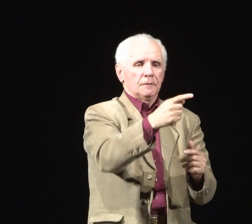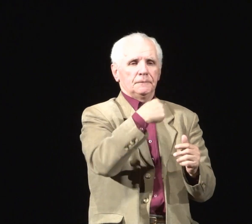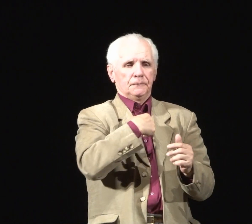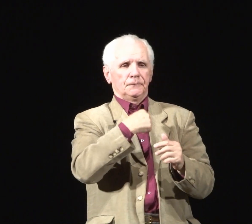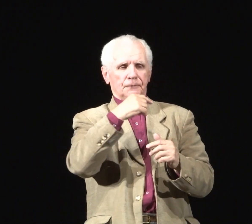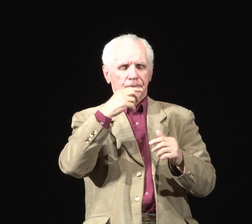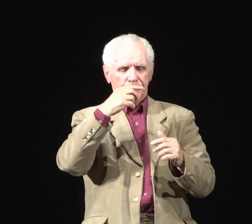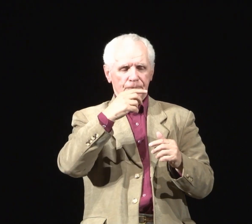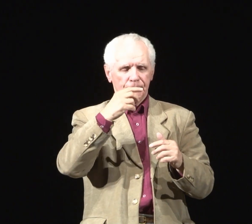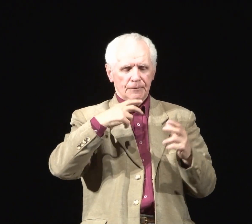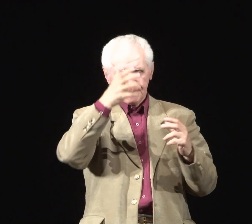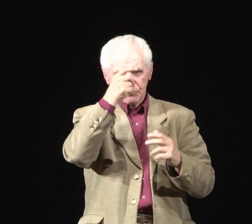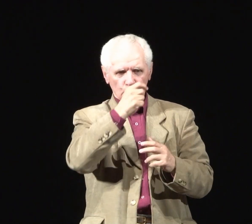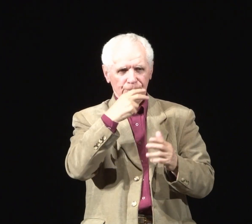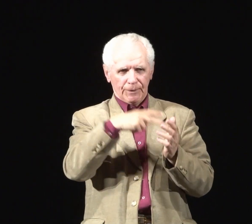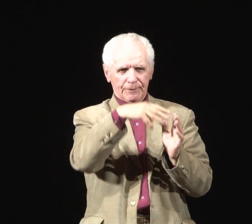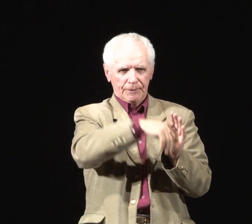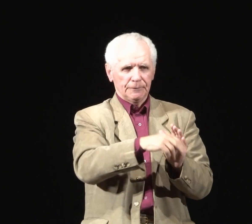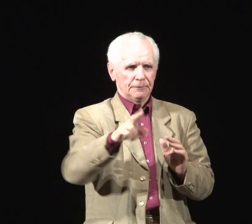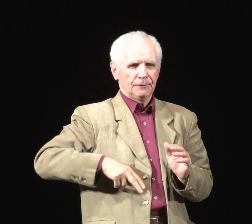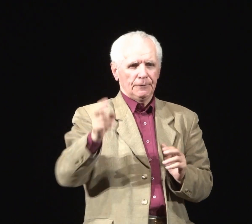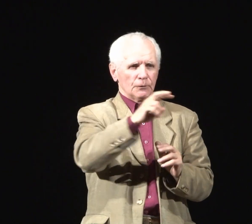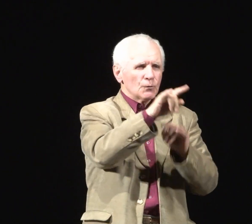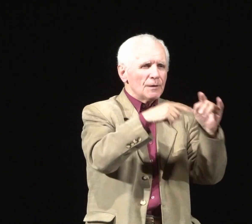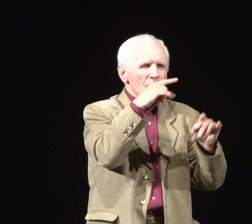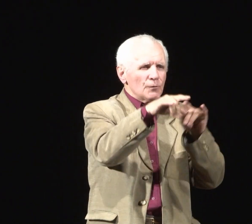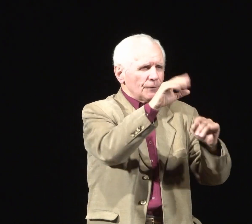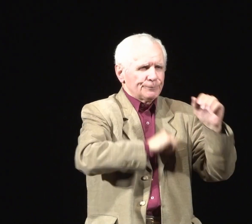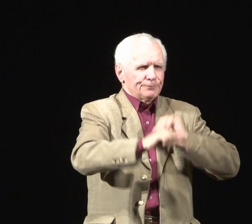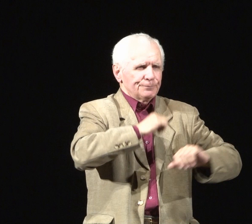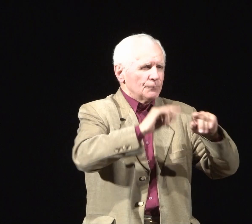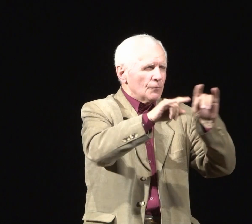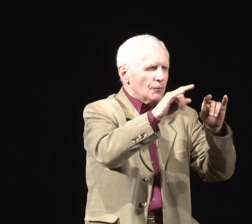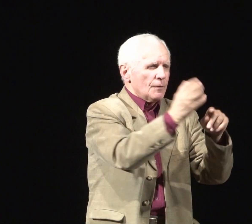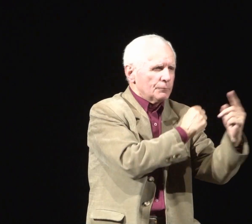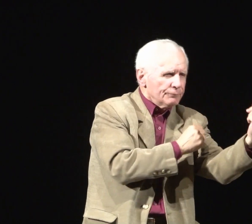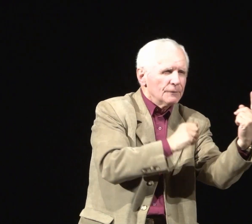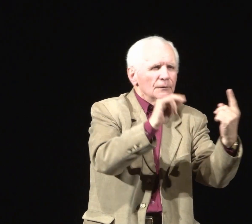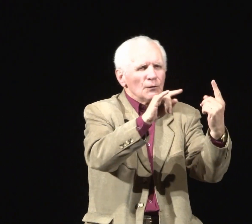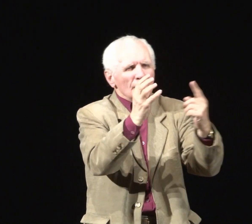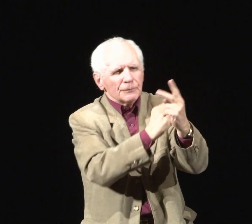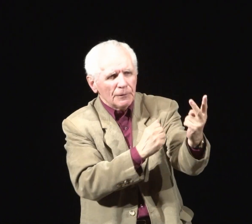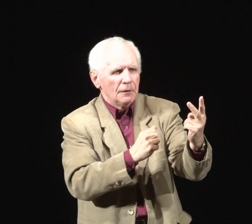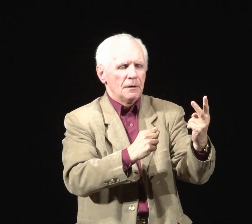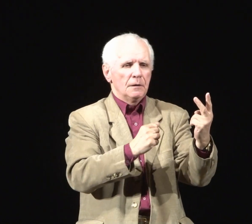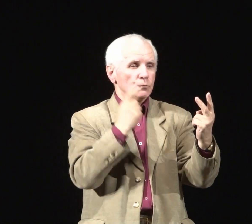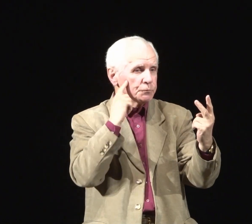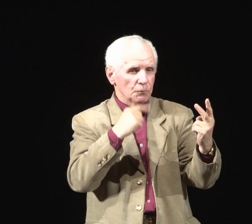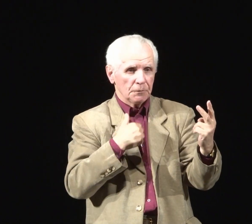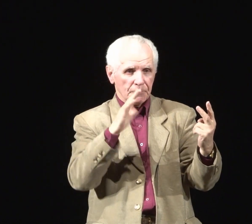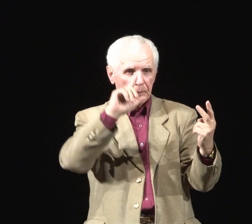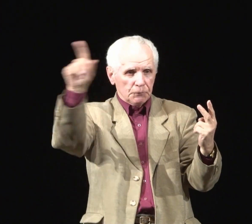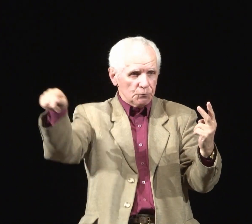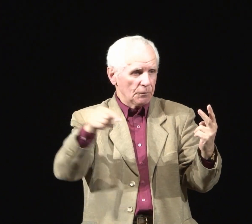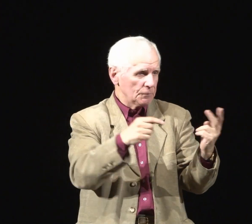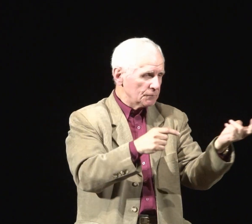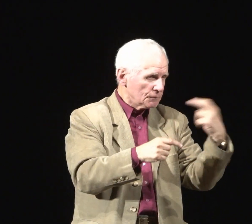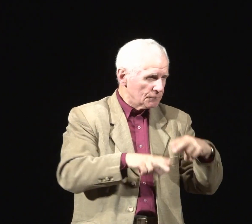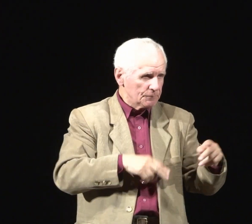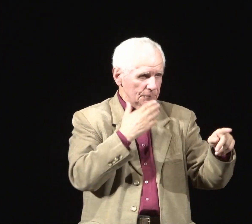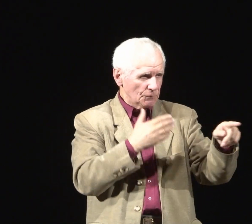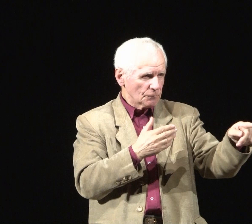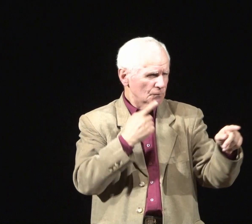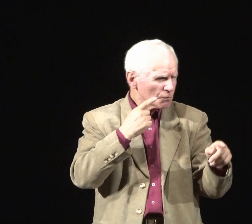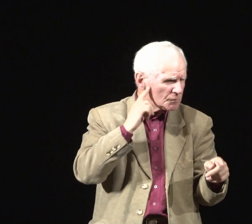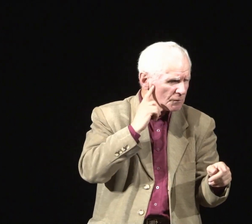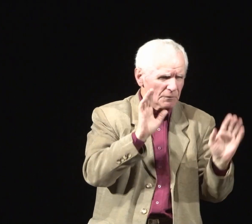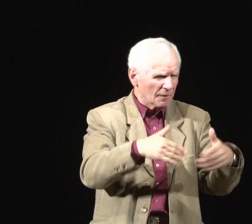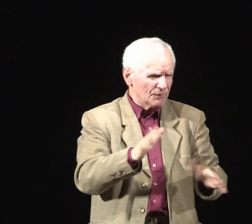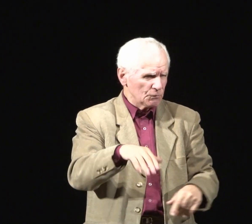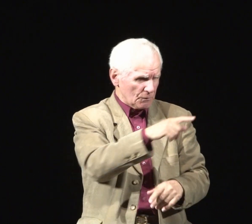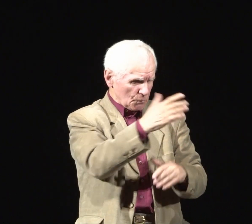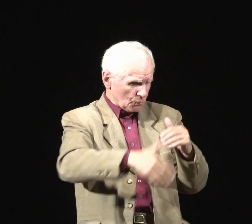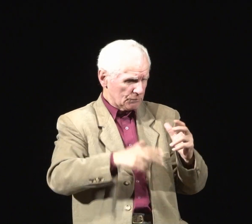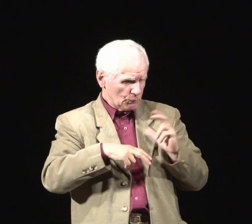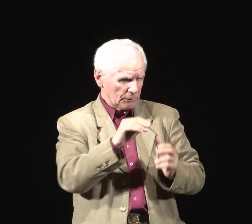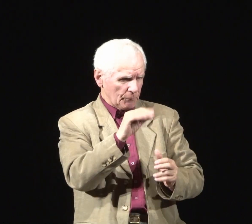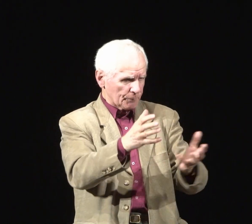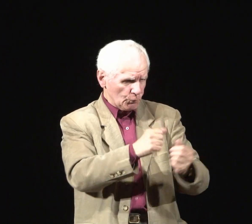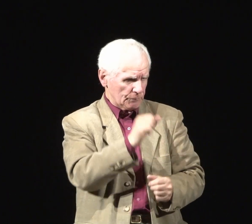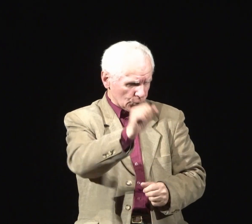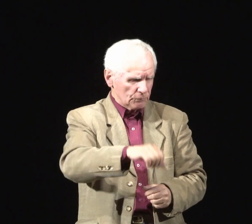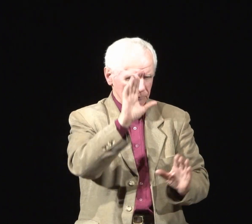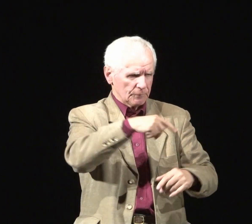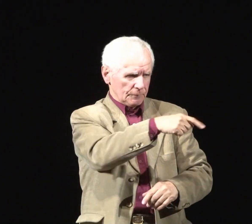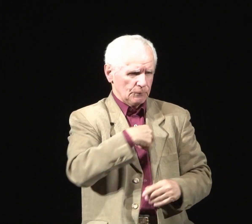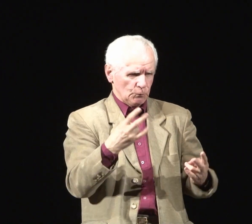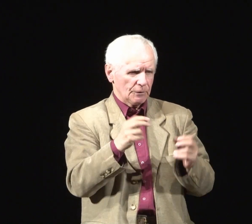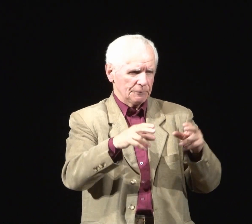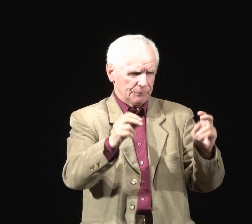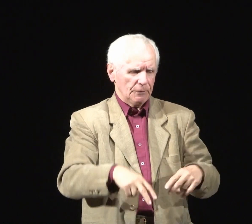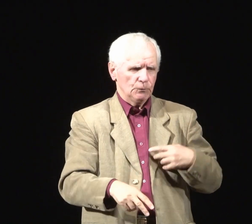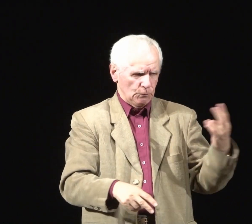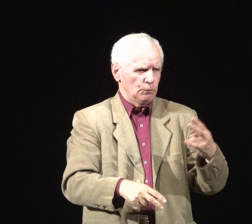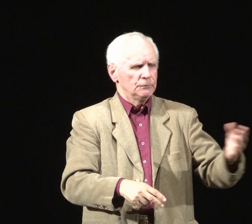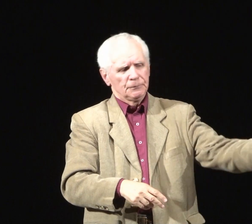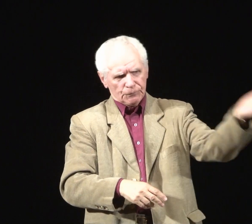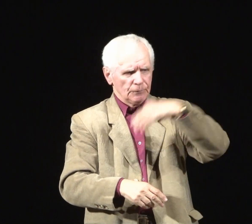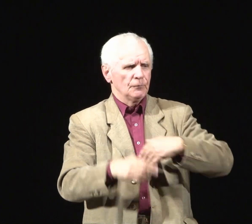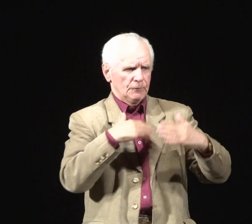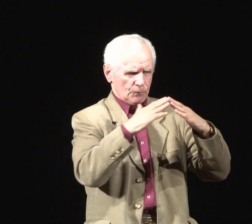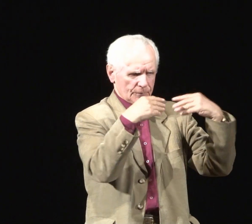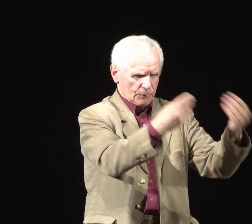Приехал он и к нам, уговорил 2 человек, узнал про меня, что я глухой и сказал - не важно, главное - выпускник-архитектор!